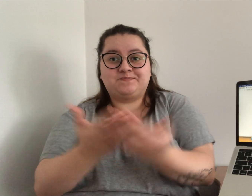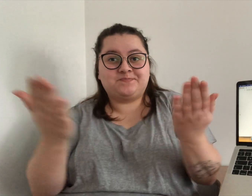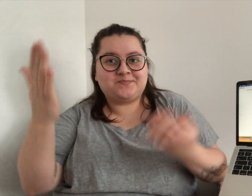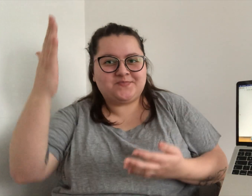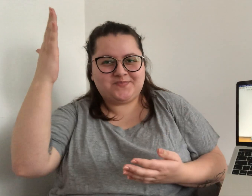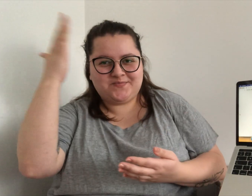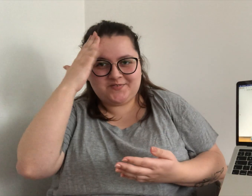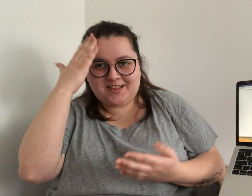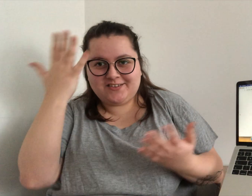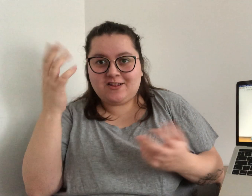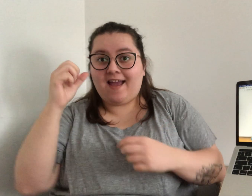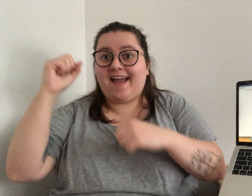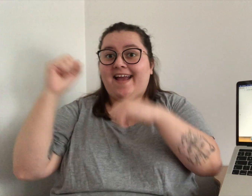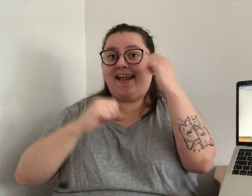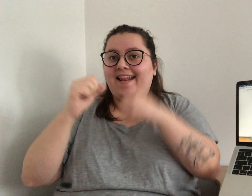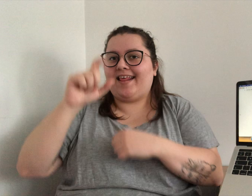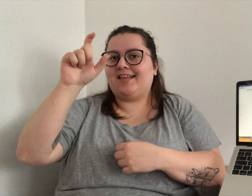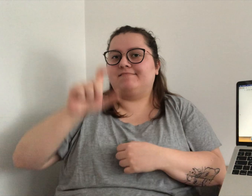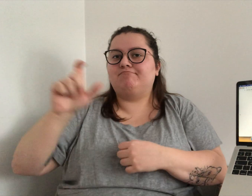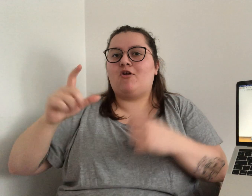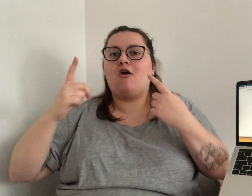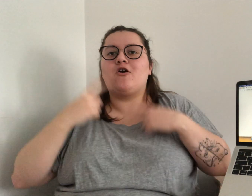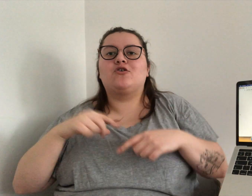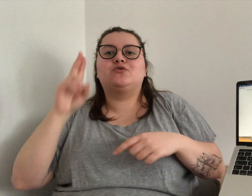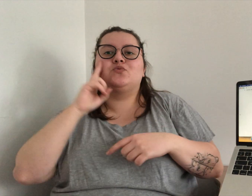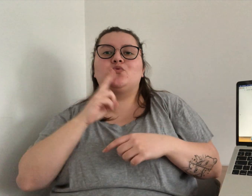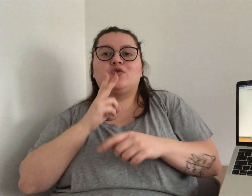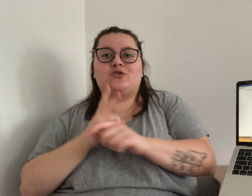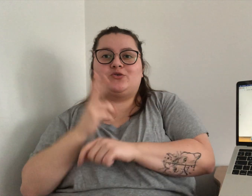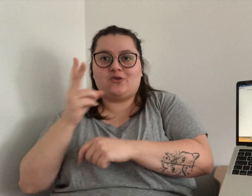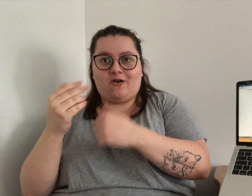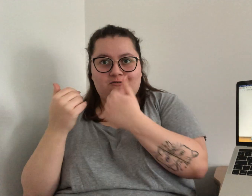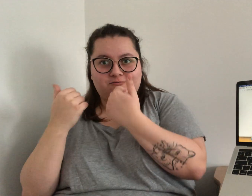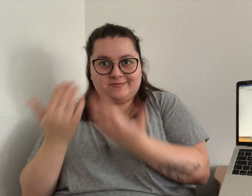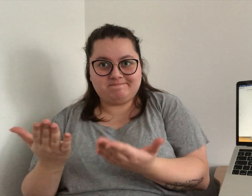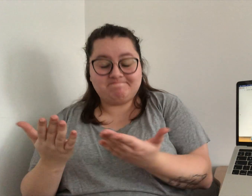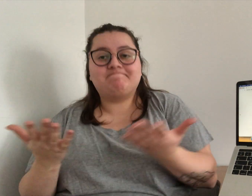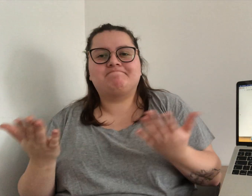Wiecie, że Allegro otwiera się na społeczność Głuchych?